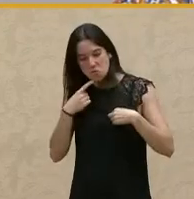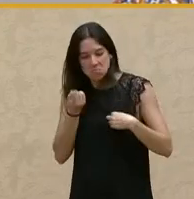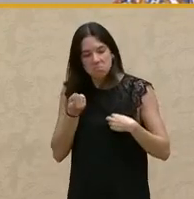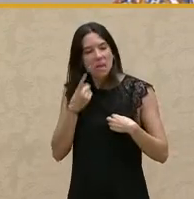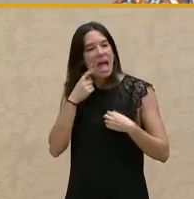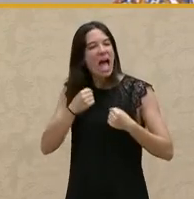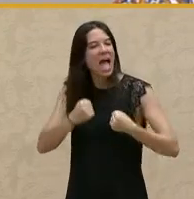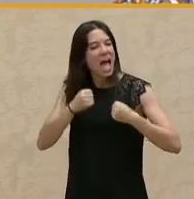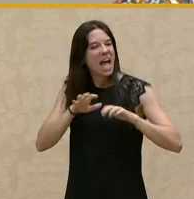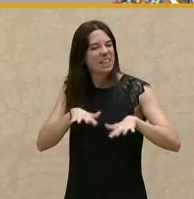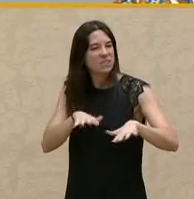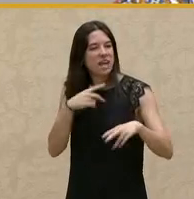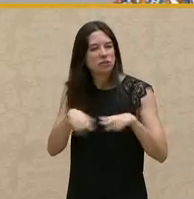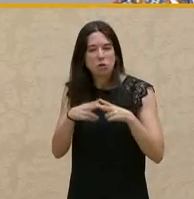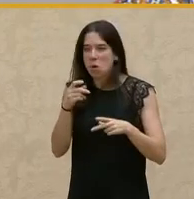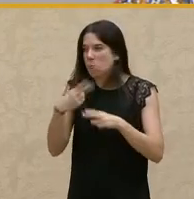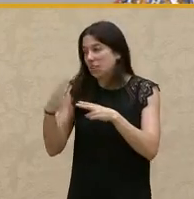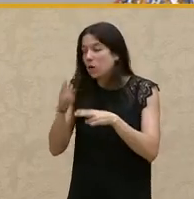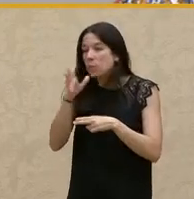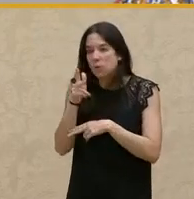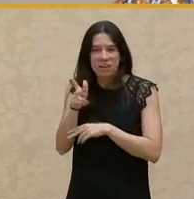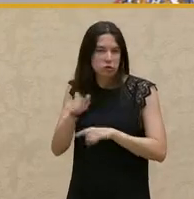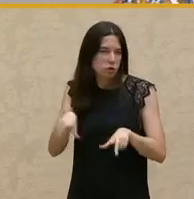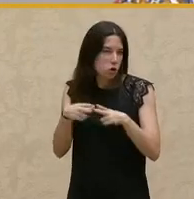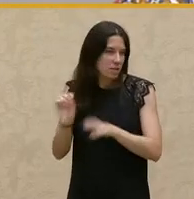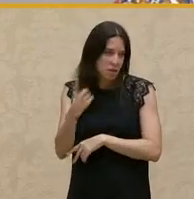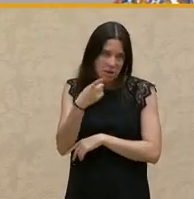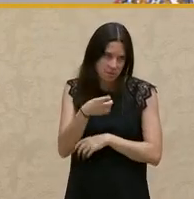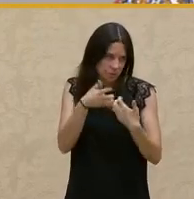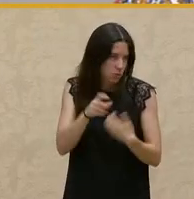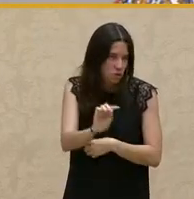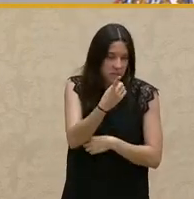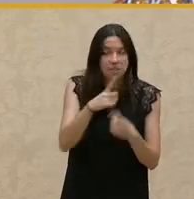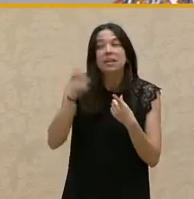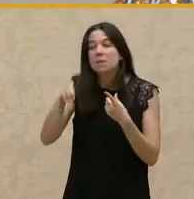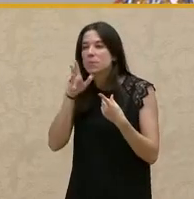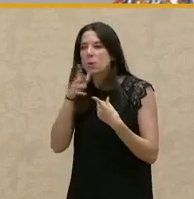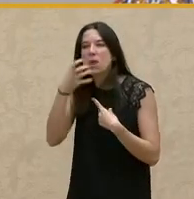derechos sociales sobre todo. También por las reivindicaciones de la ciudadanía democrática